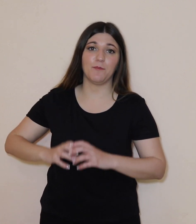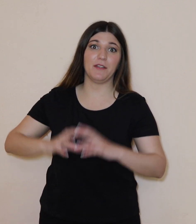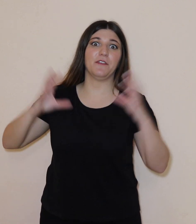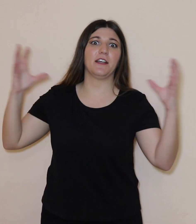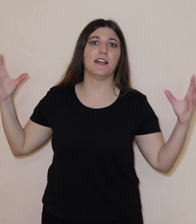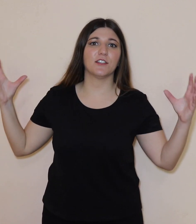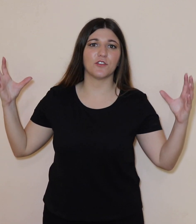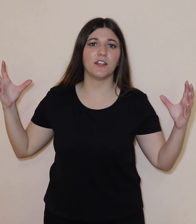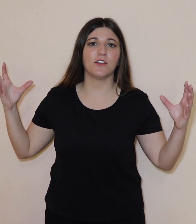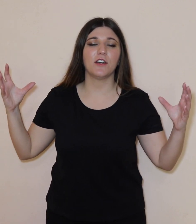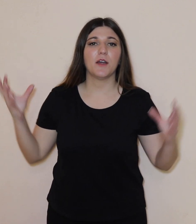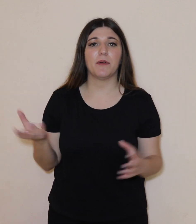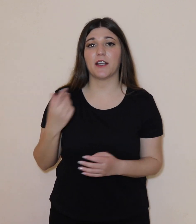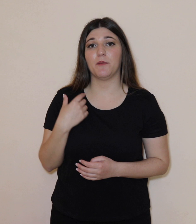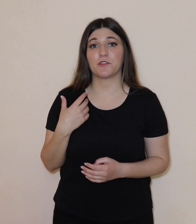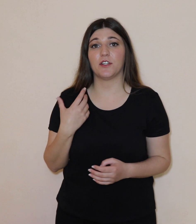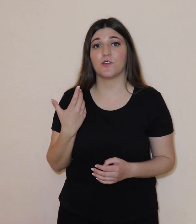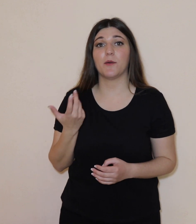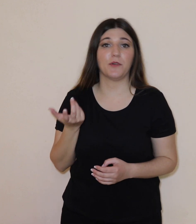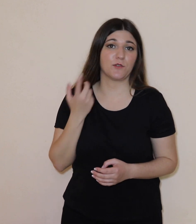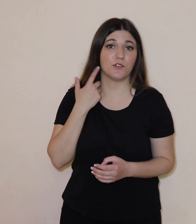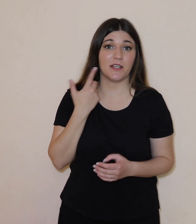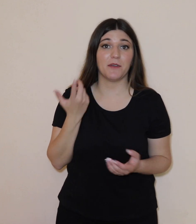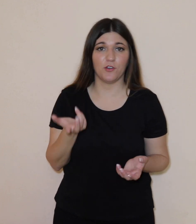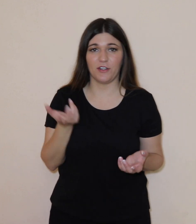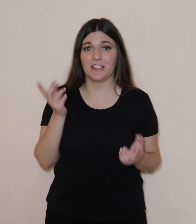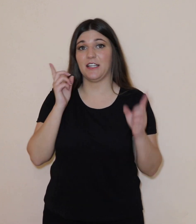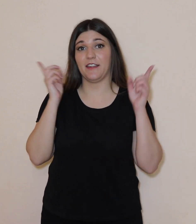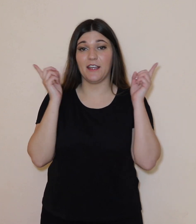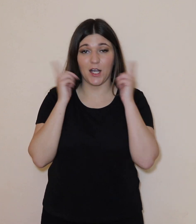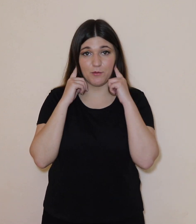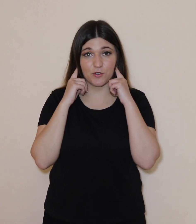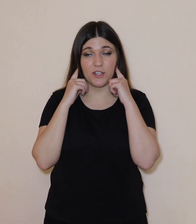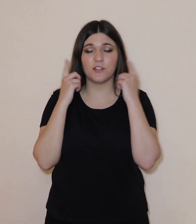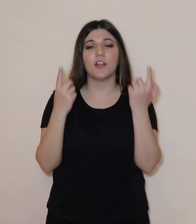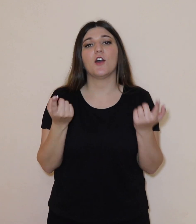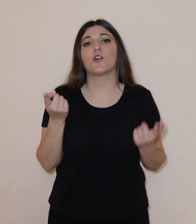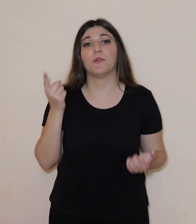amplificar el sonido para que la persona sola pueda escuchar mejor ya sea de ambos oídos como